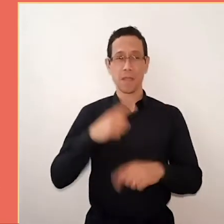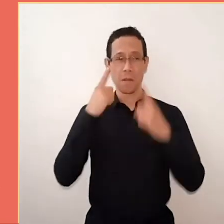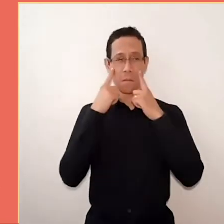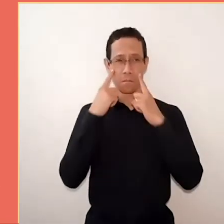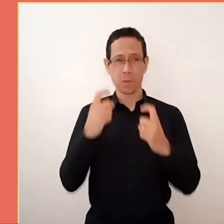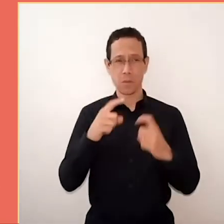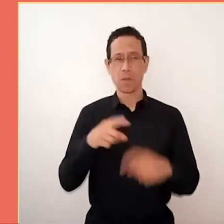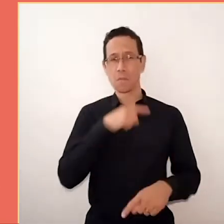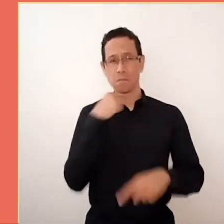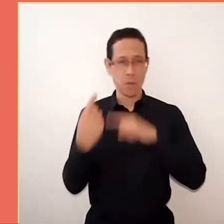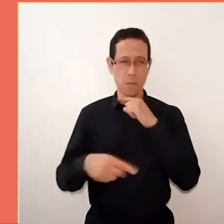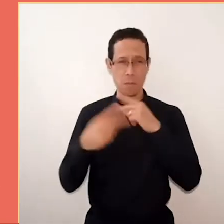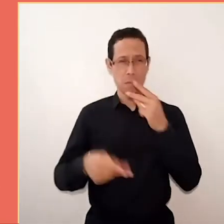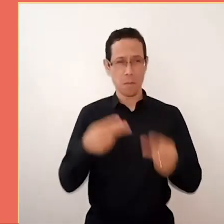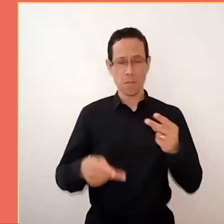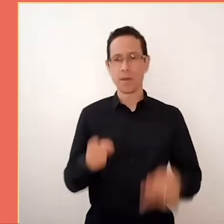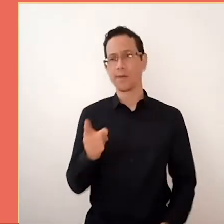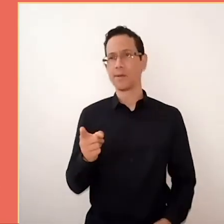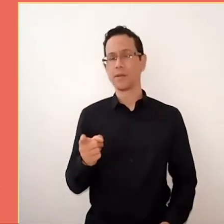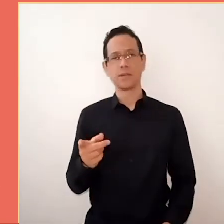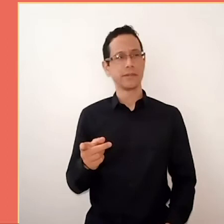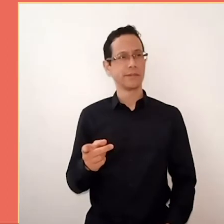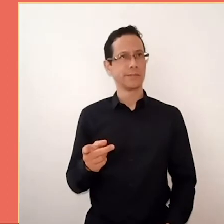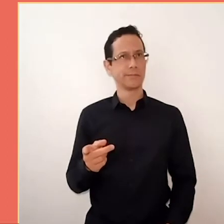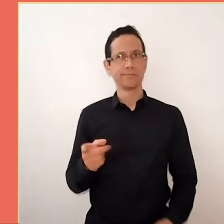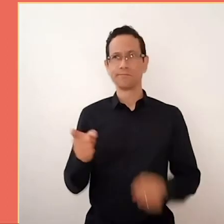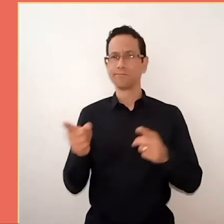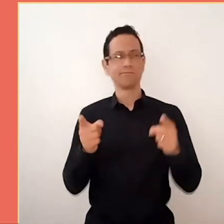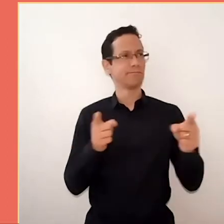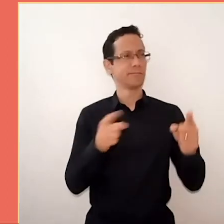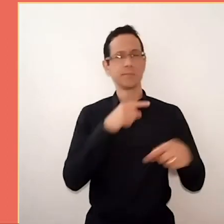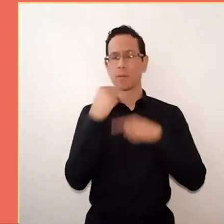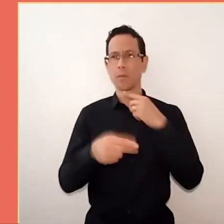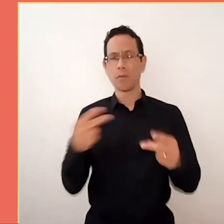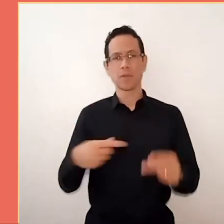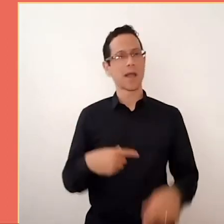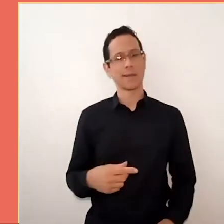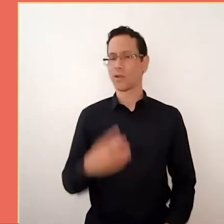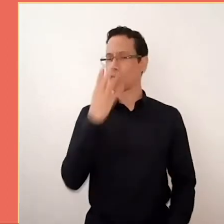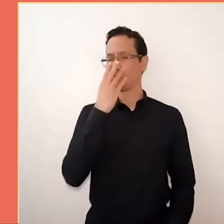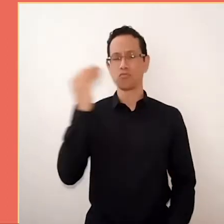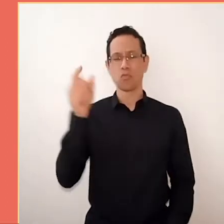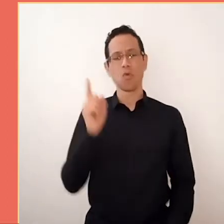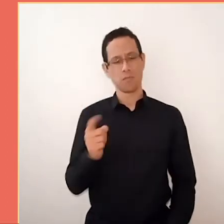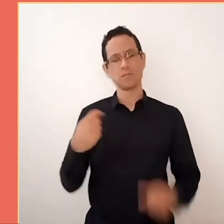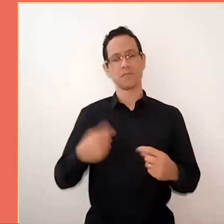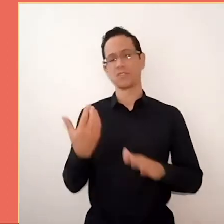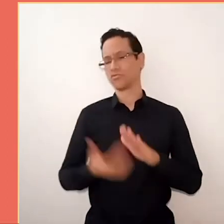que foi assassinado pelo caçador". Enfim, como exemplo de tudo que não deveria ser, em um momento que a gente precisava era avançar